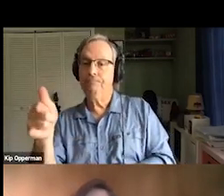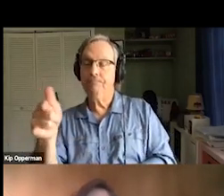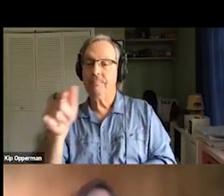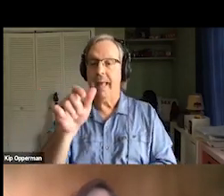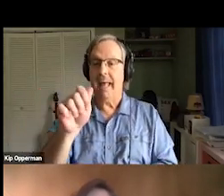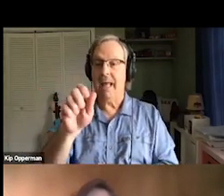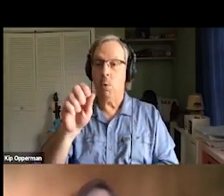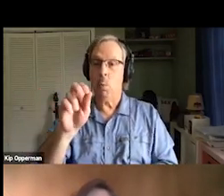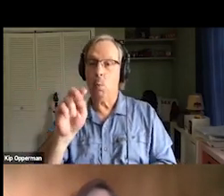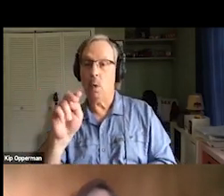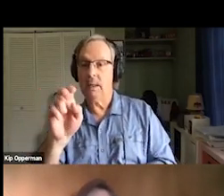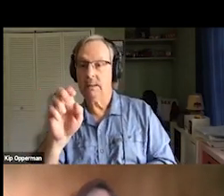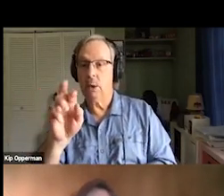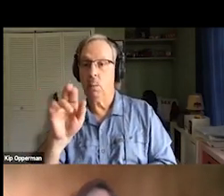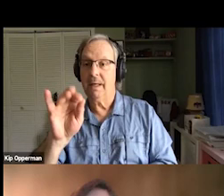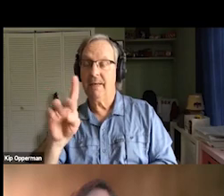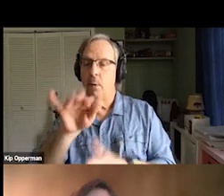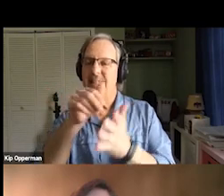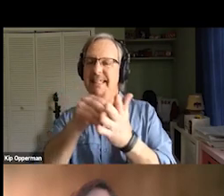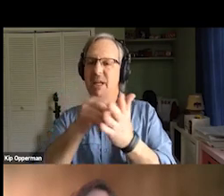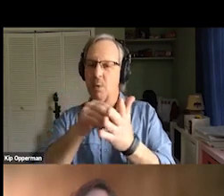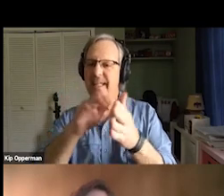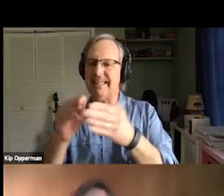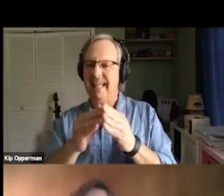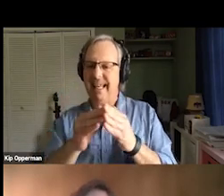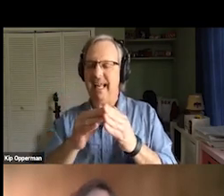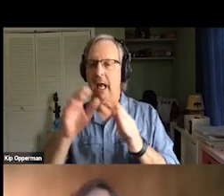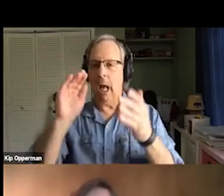y Walter Bailey de la empresa Central City Concern en Portland, Oregon.